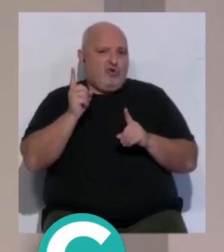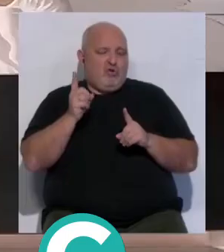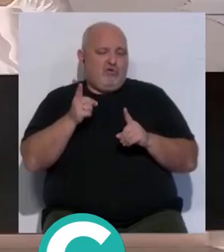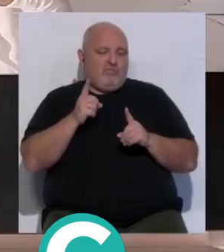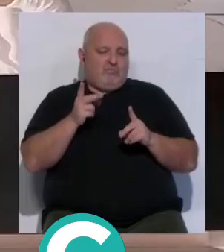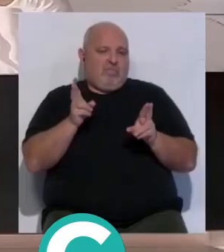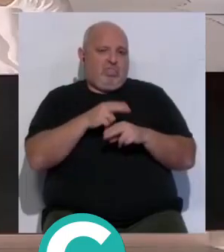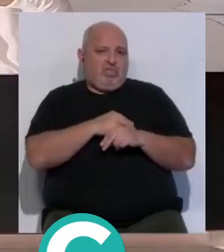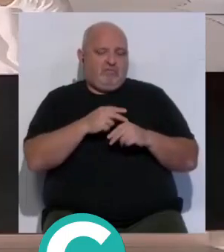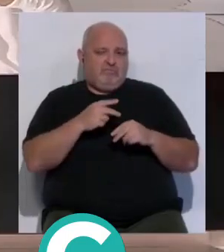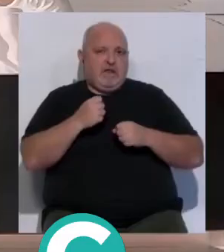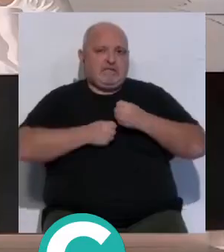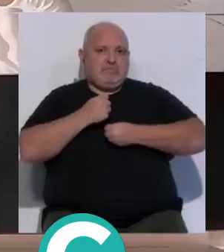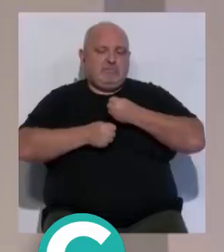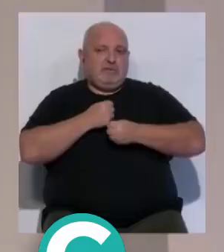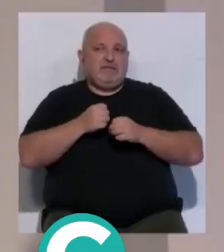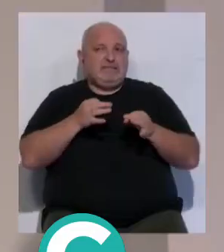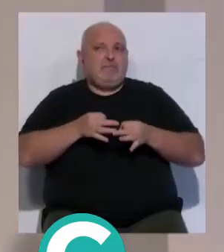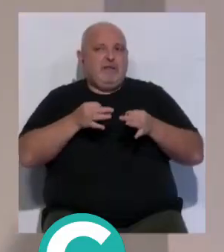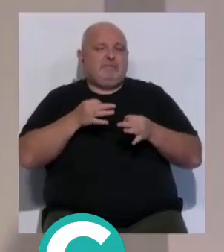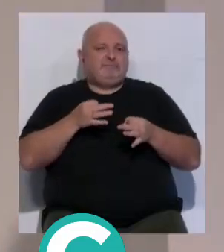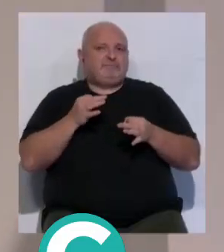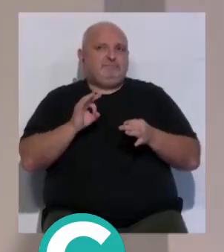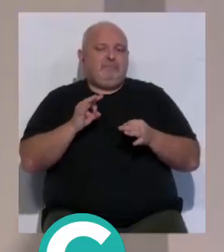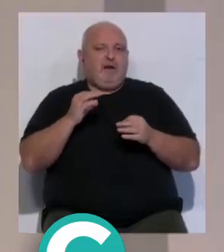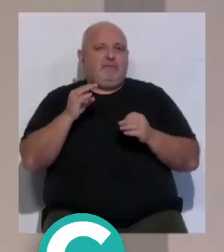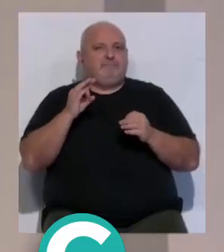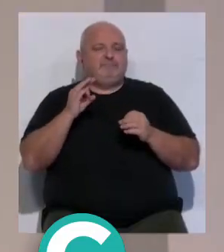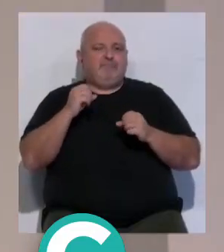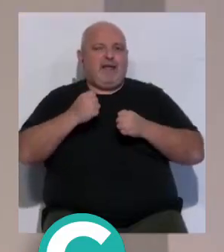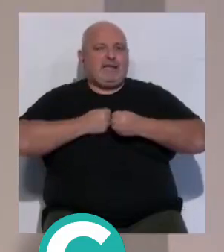elimina la pista de atletismo Pero siempre es bonito que las competiciones atléticas finalicen